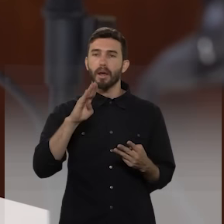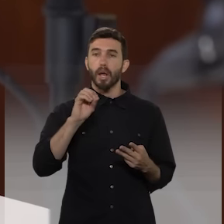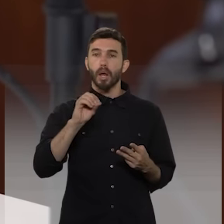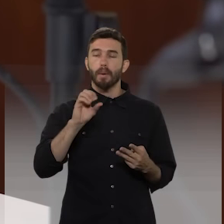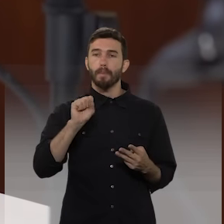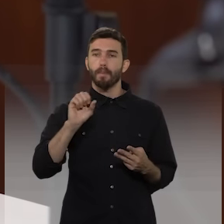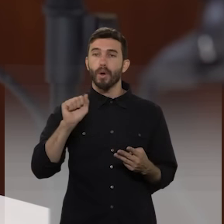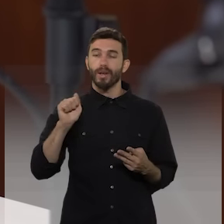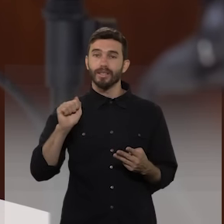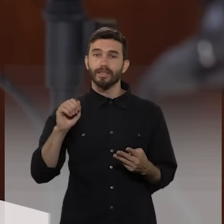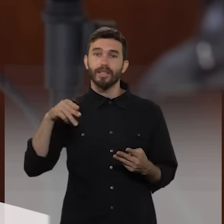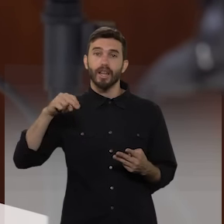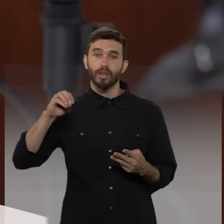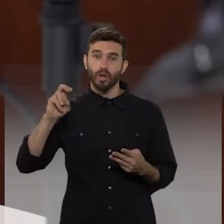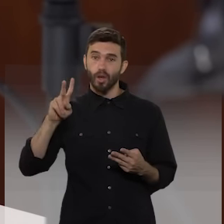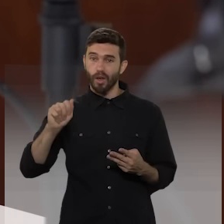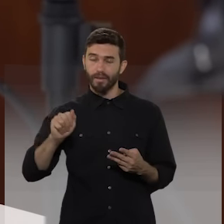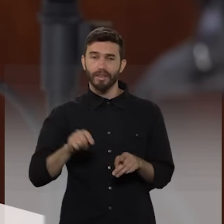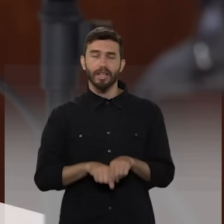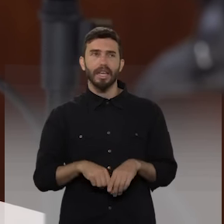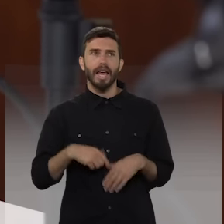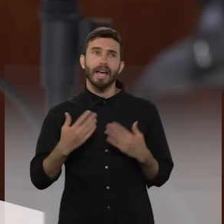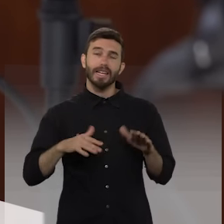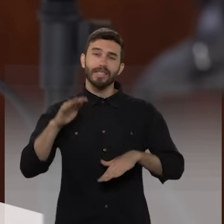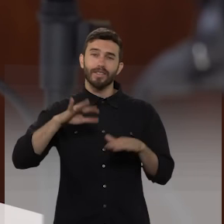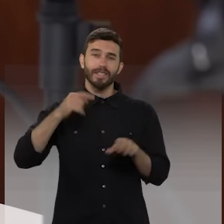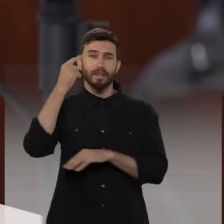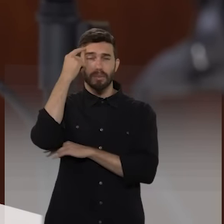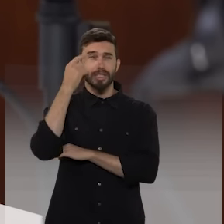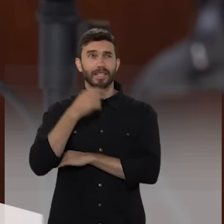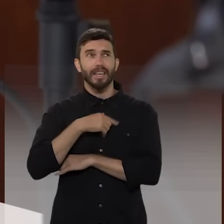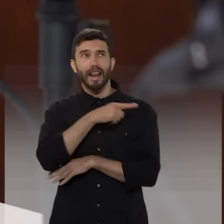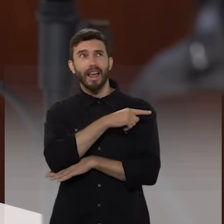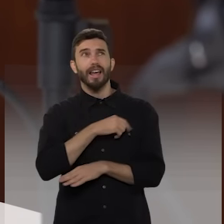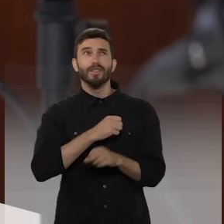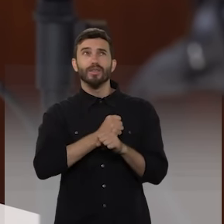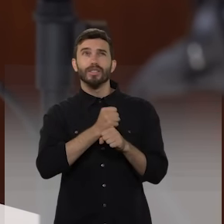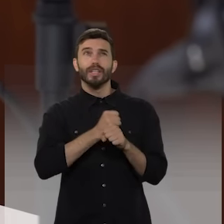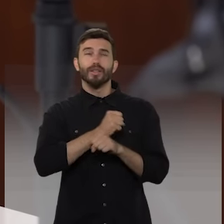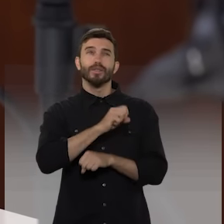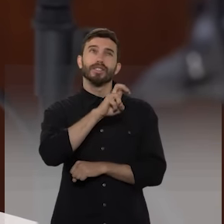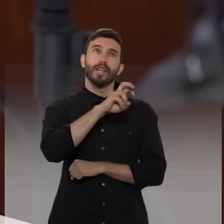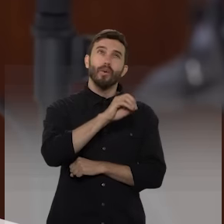assim e a gente começa a pensar que isso ficou lá nos anos 50, 60, 70, mas quando a gente para